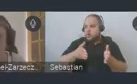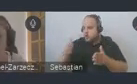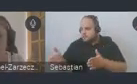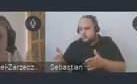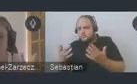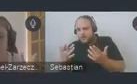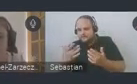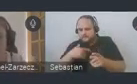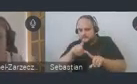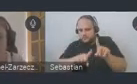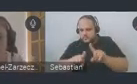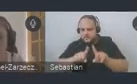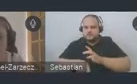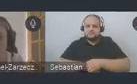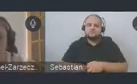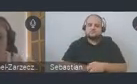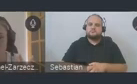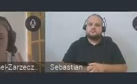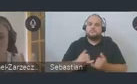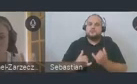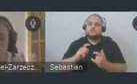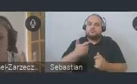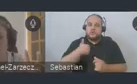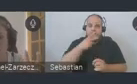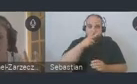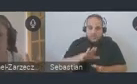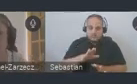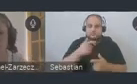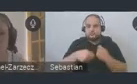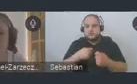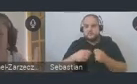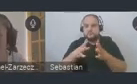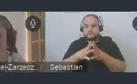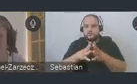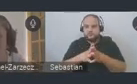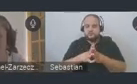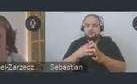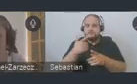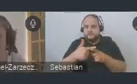Bo też jest tak, że jeżeli ja coś pokażę, zrobię 10, 20 kliknięć